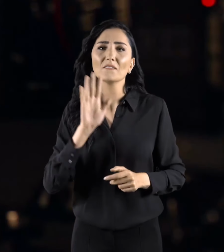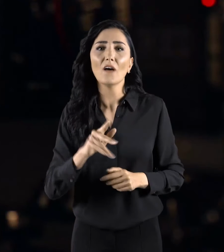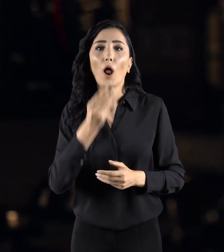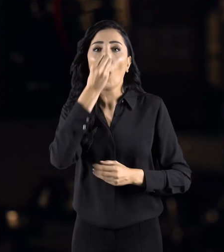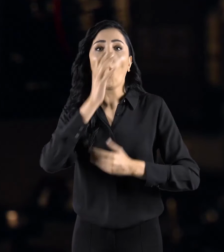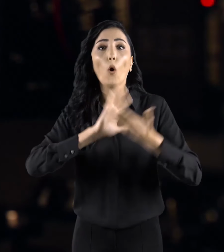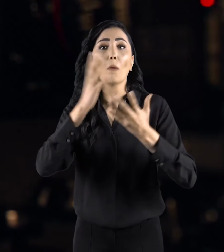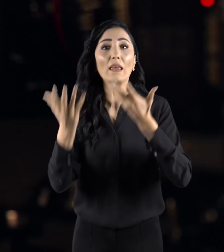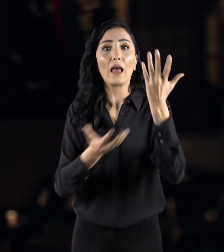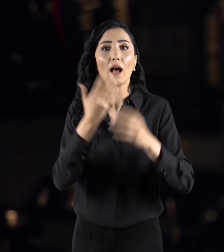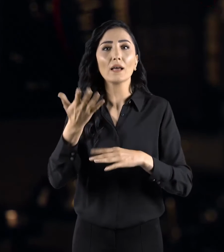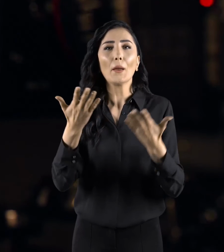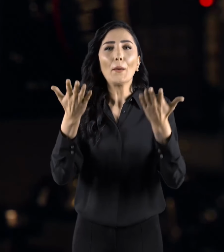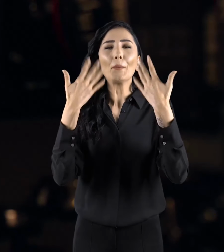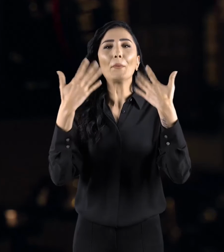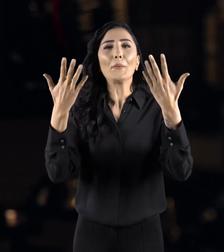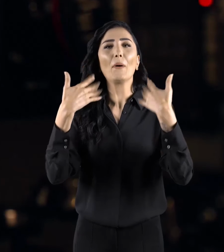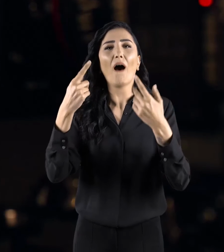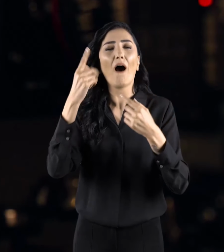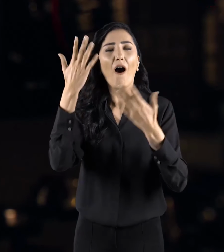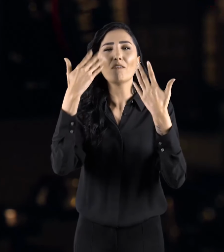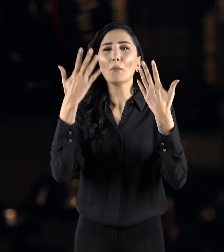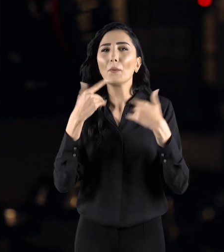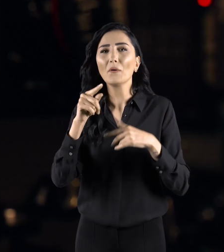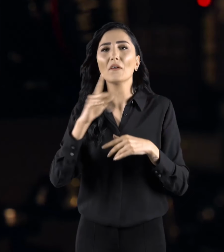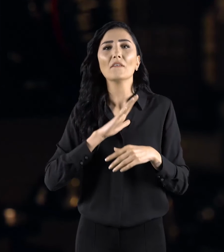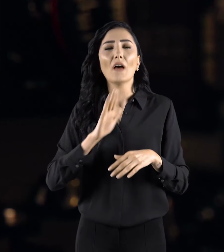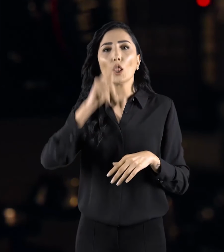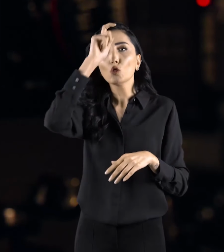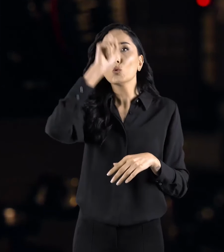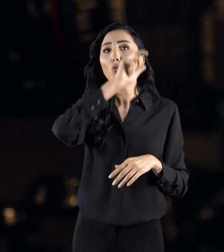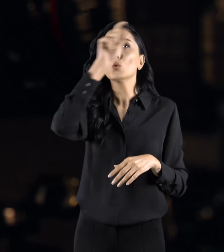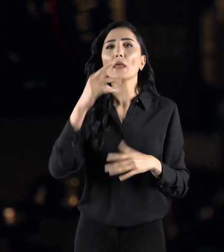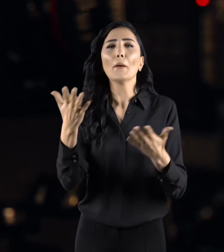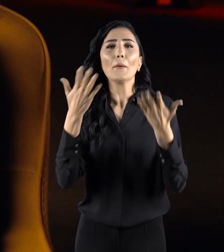Orman yangınları genelde tropikal ve ılıman kuşaklarda meydana geliyor.